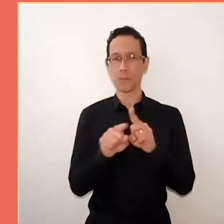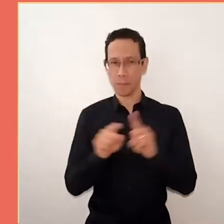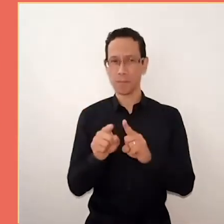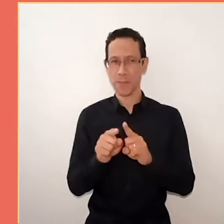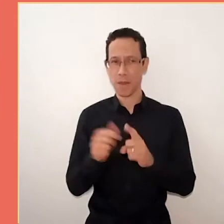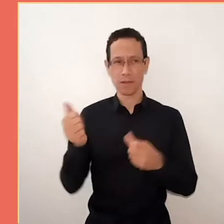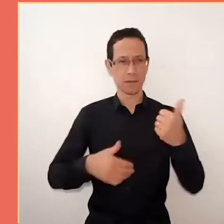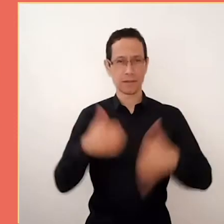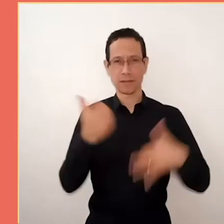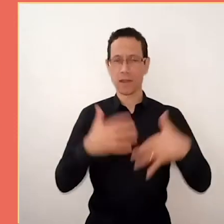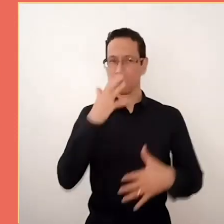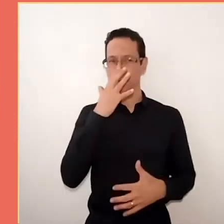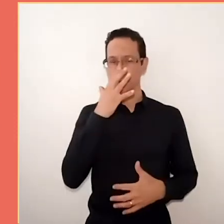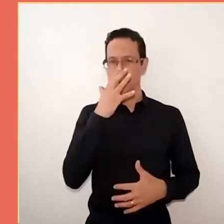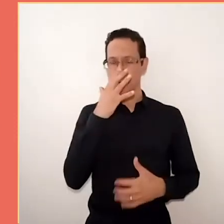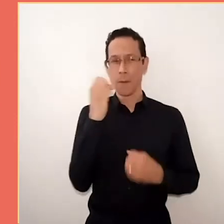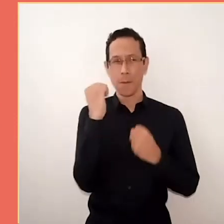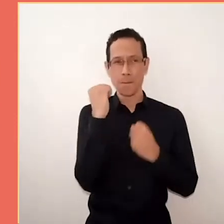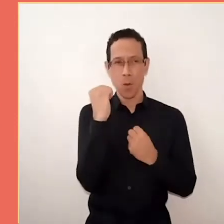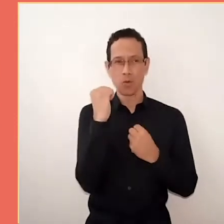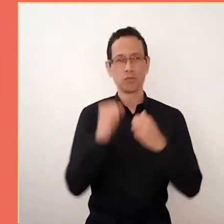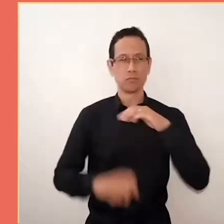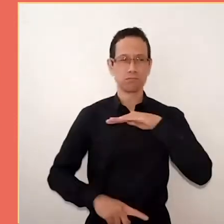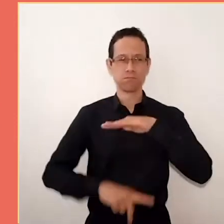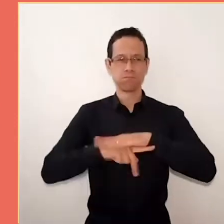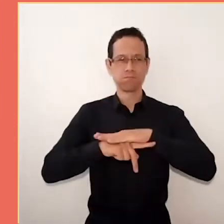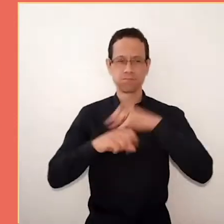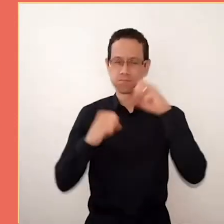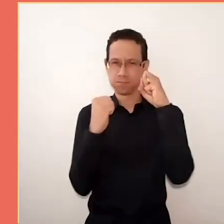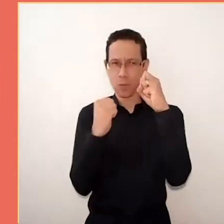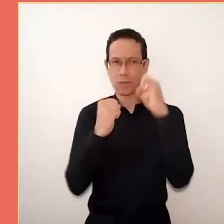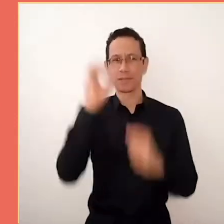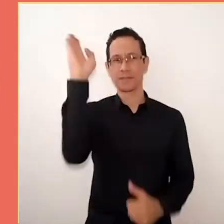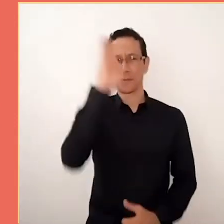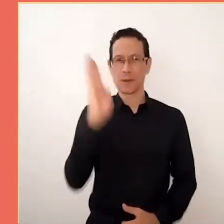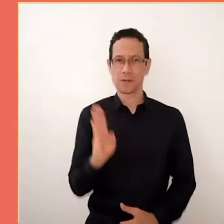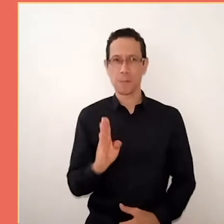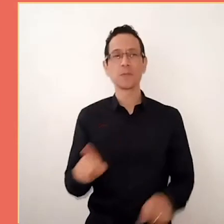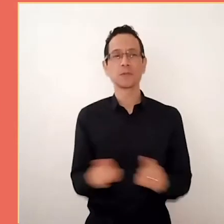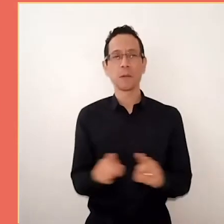a sua admiração pela potência do Brasil. Mas também o seu espanto com o abandono e a morte